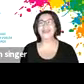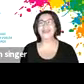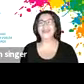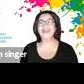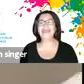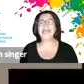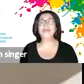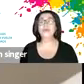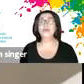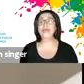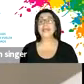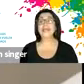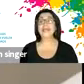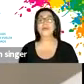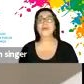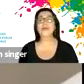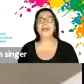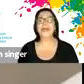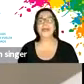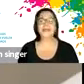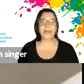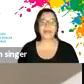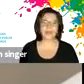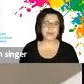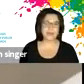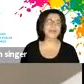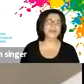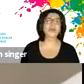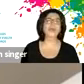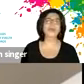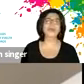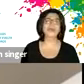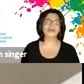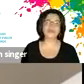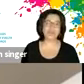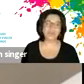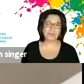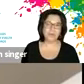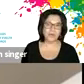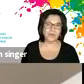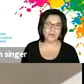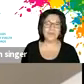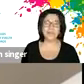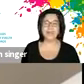a todo el equipo de la Universidad Católica que nos acompañó en esta